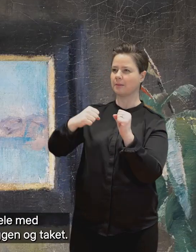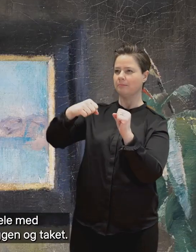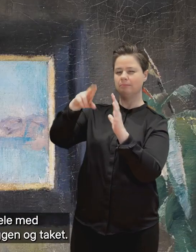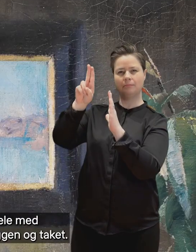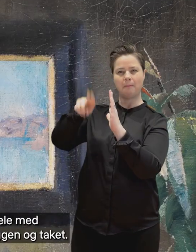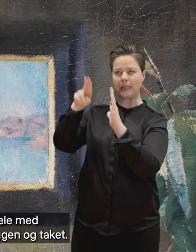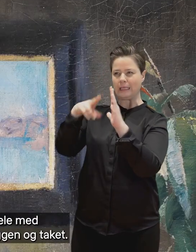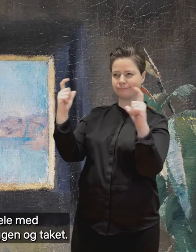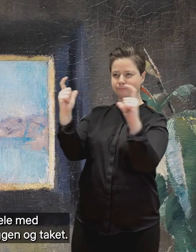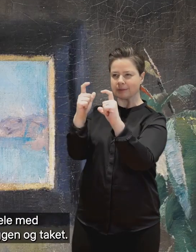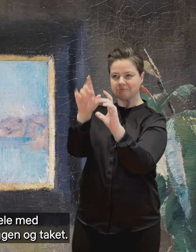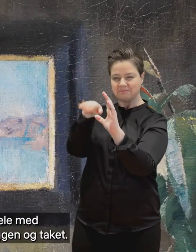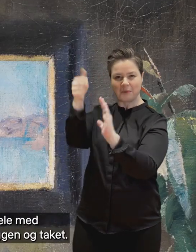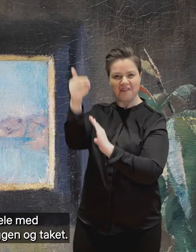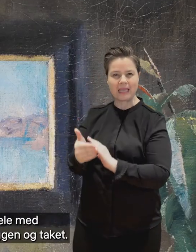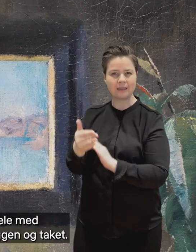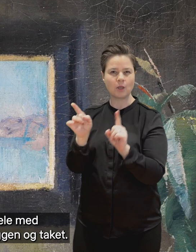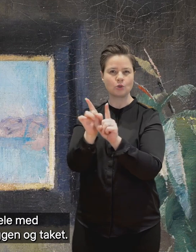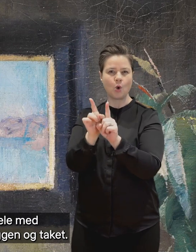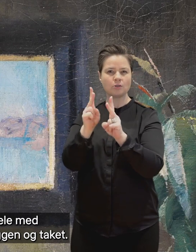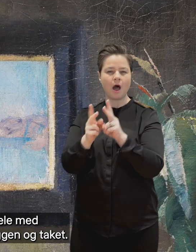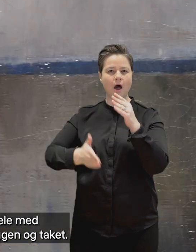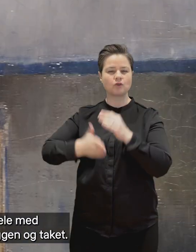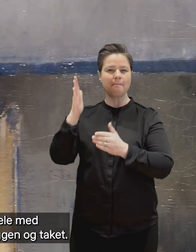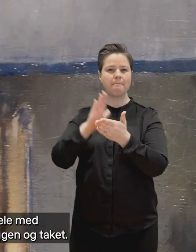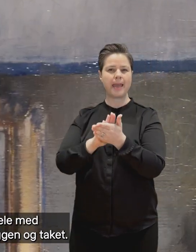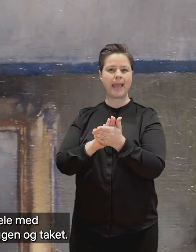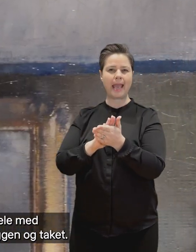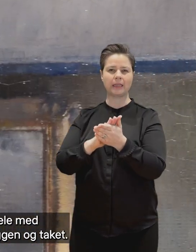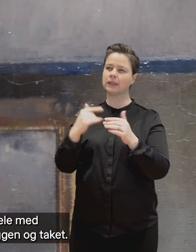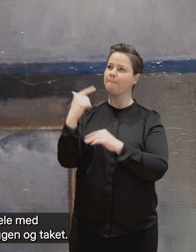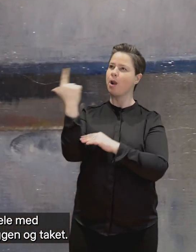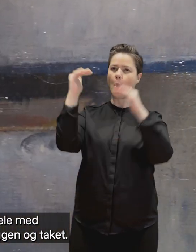Og så avsluttes det hele med en rett, blå linje mellom veggen og taket.